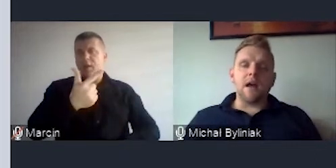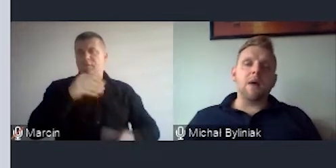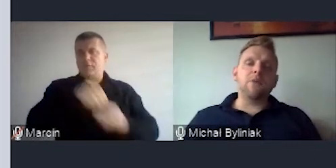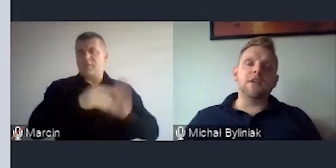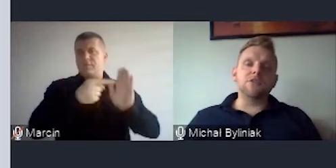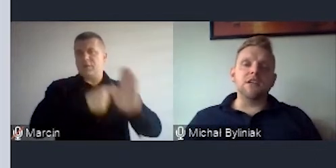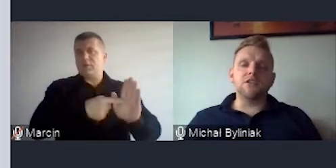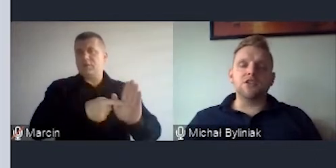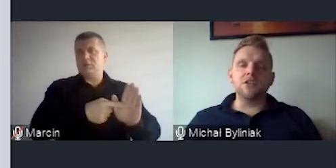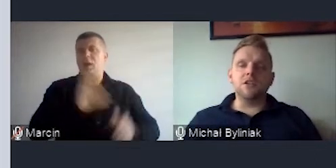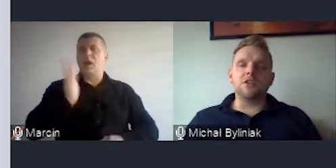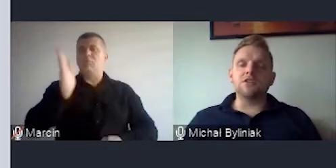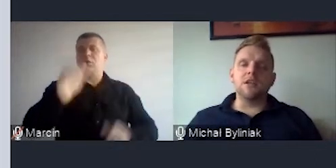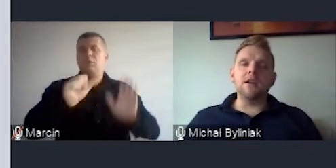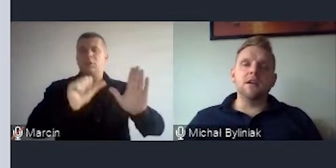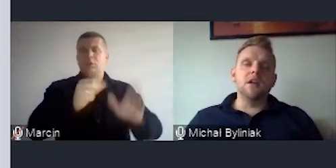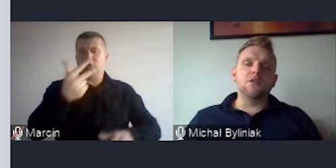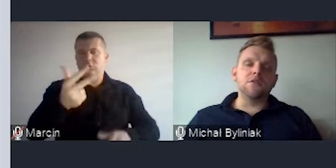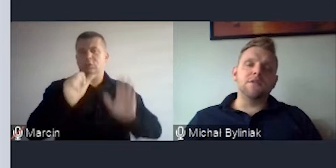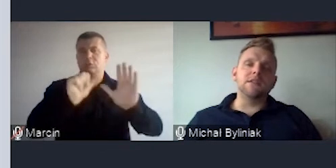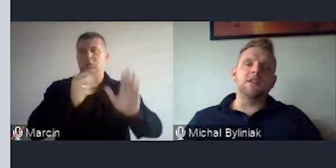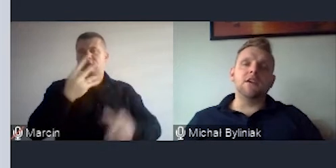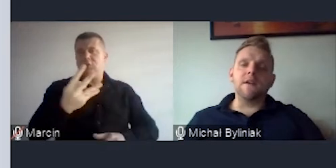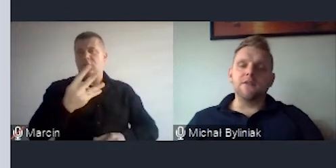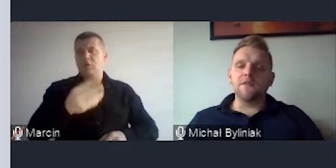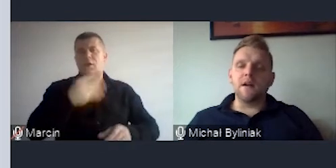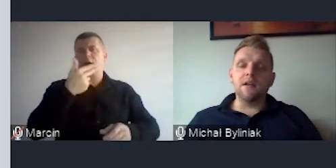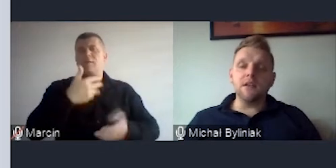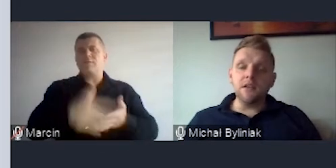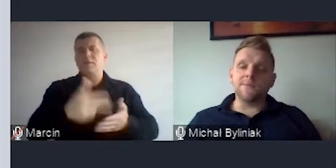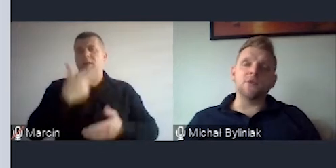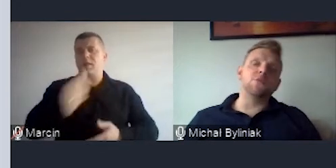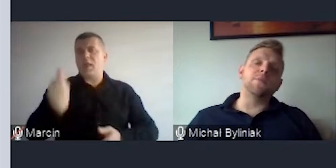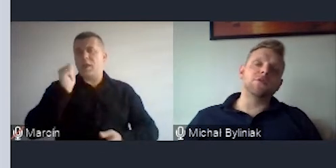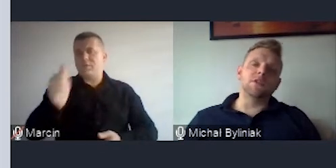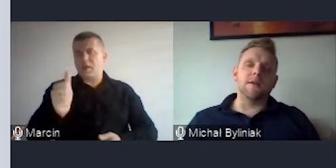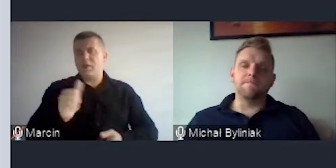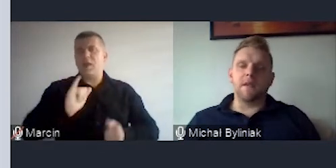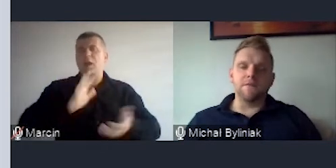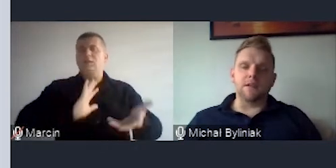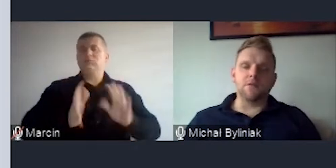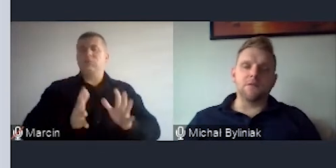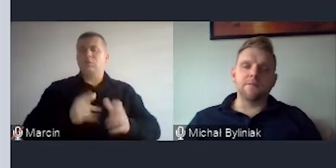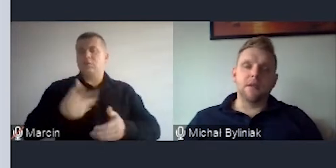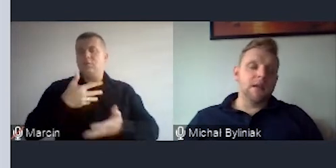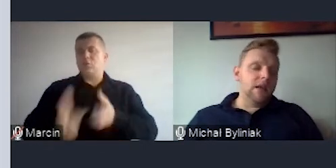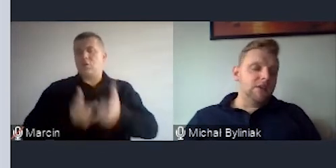a potem w 6.3 i 6.4 – to są wydatki niekwalifikowalne i sposób ponoszenia wydatków.